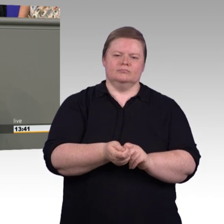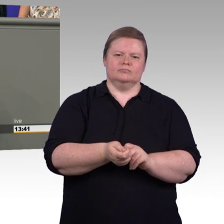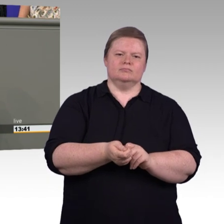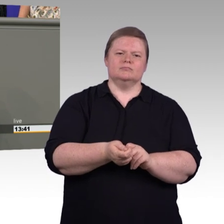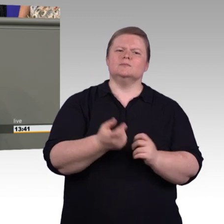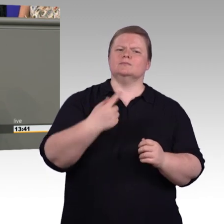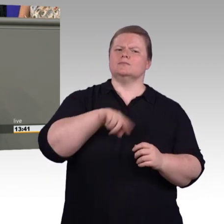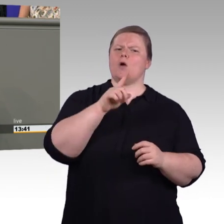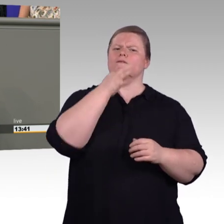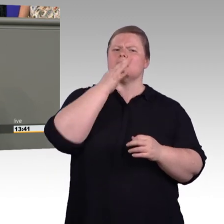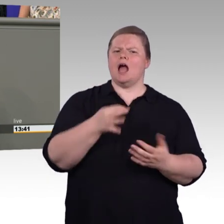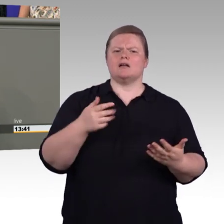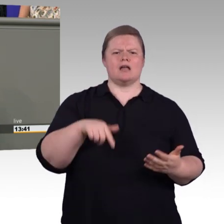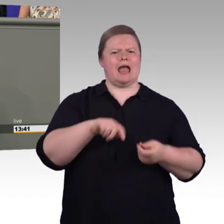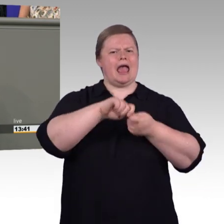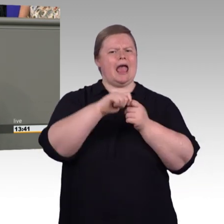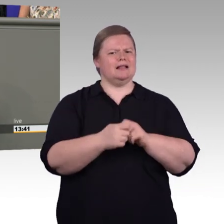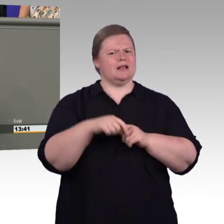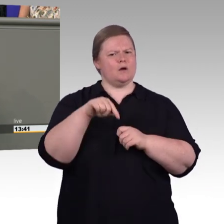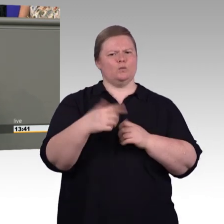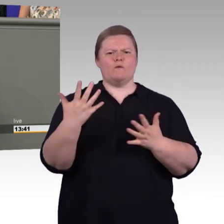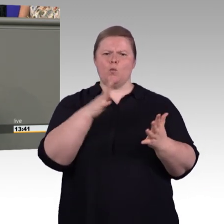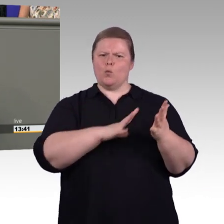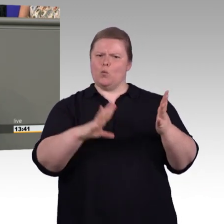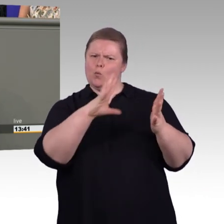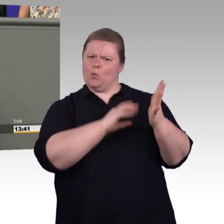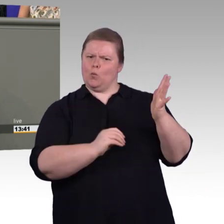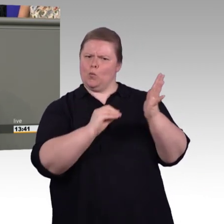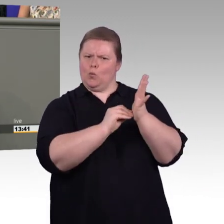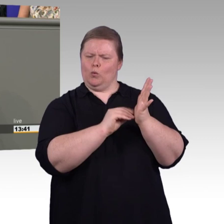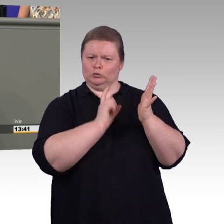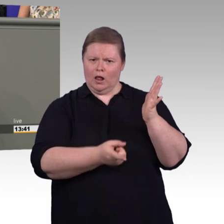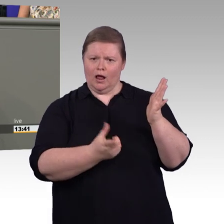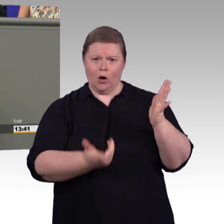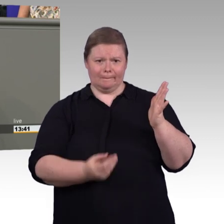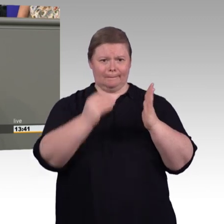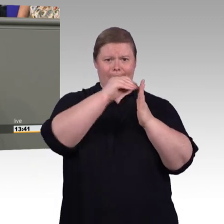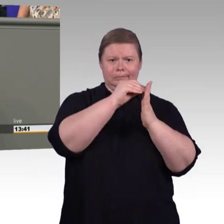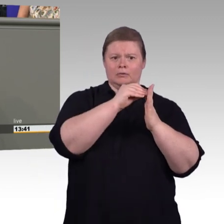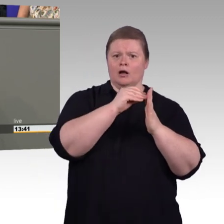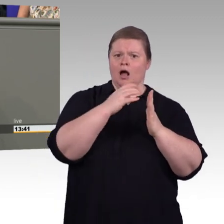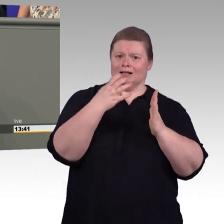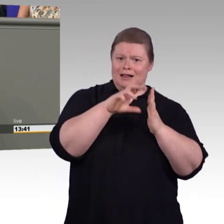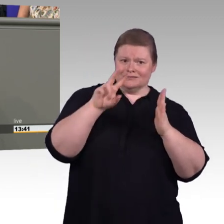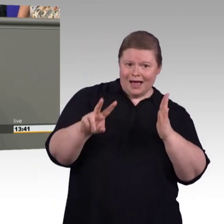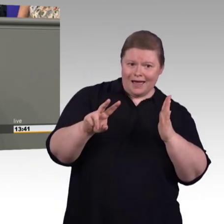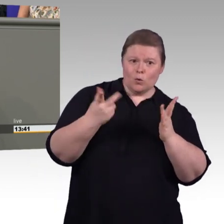wo es auch hingehört, nämlich im Umfeld der elterlichen Sorge für ihre Kinder, weil wir daran nichts ändern wollen.